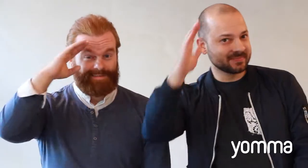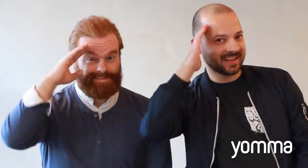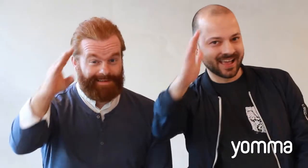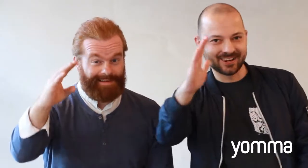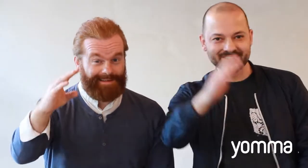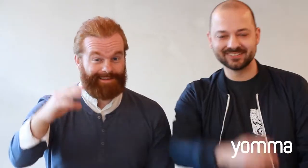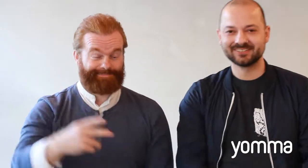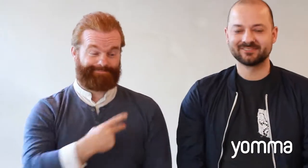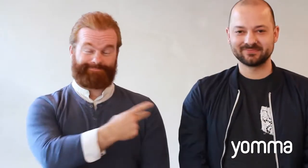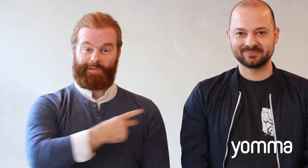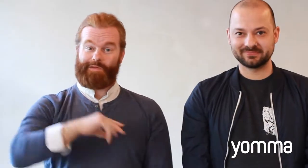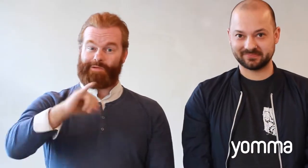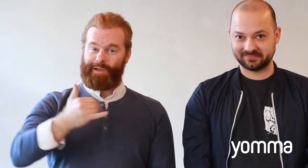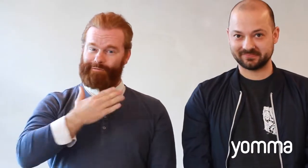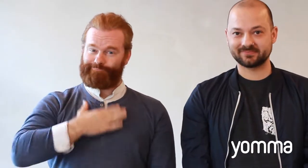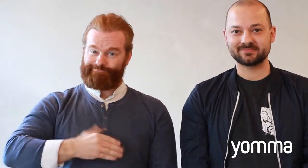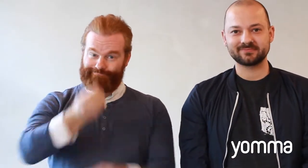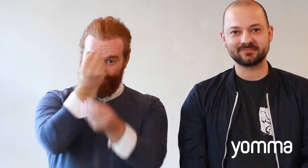Hallo! Wir von yomma wollen euch was bekanntgeben: